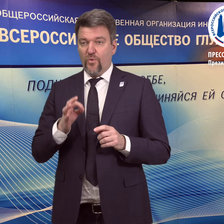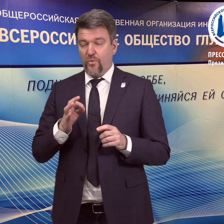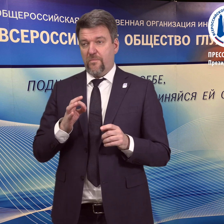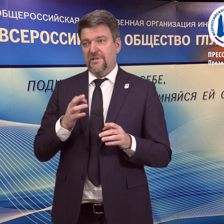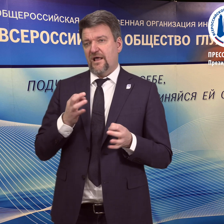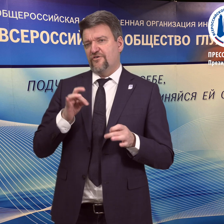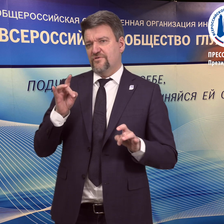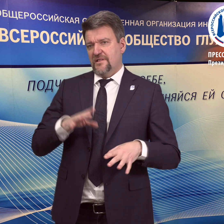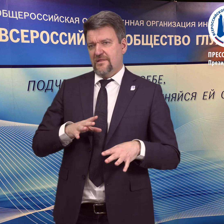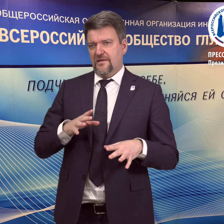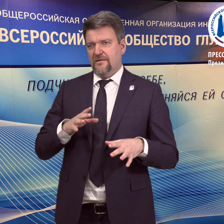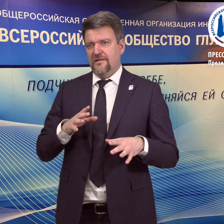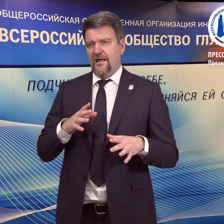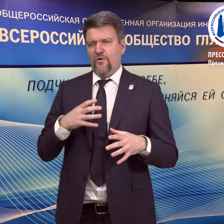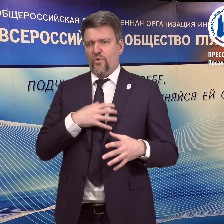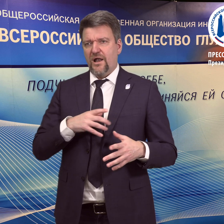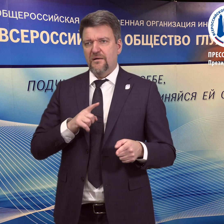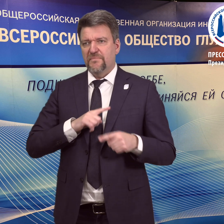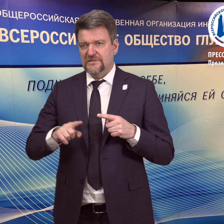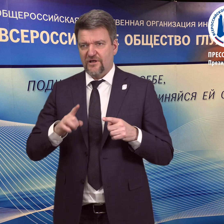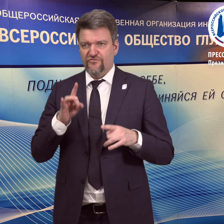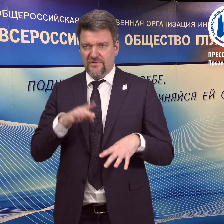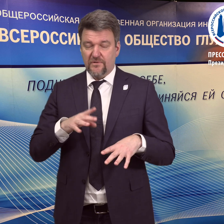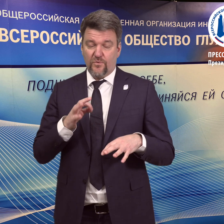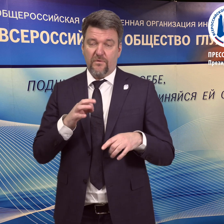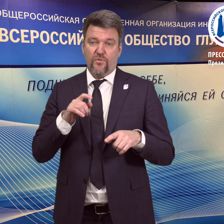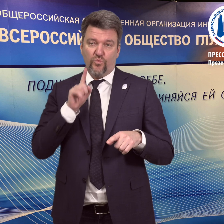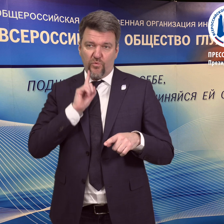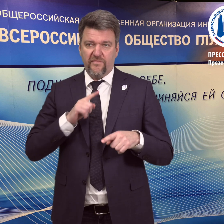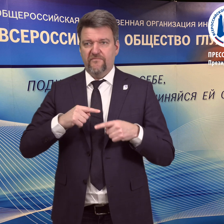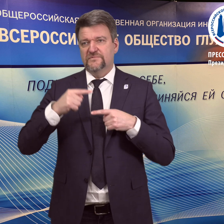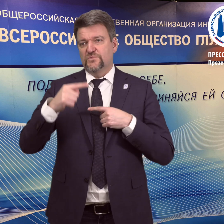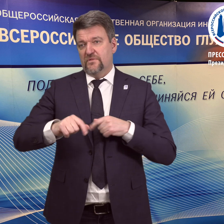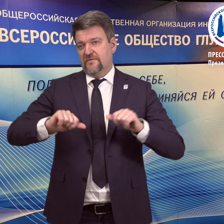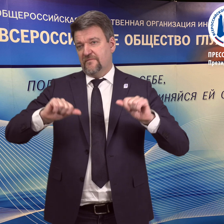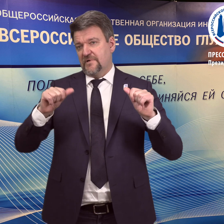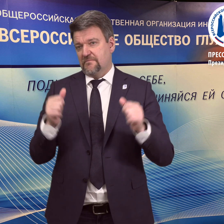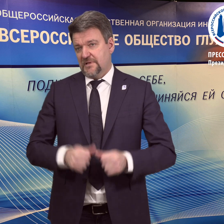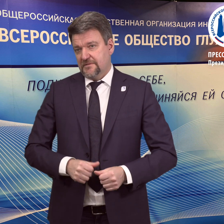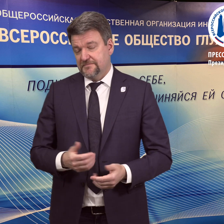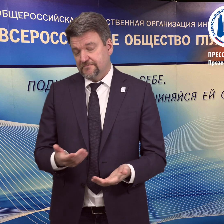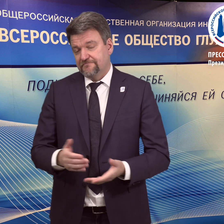но для решения актуальных и быстрых решений удобно все провести в дистанционном формате.